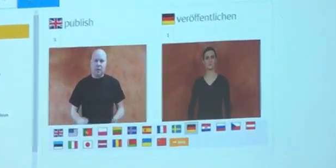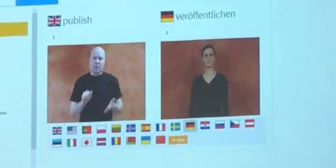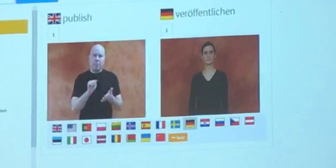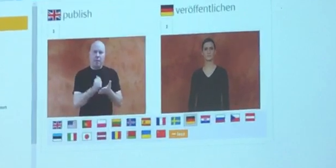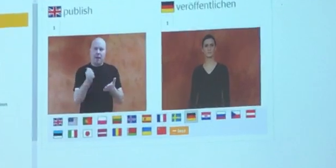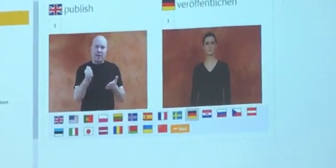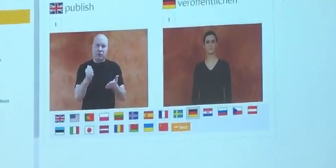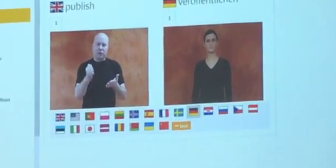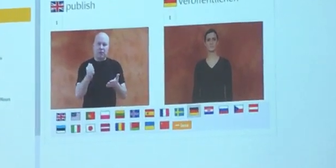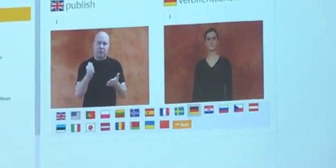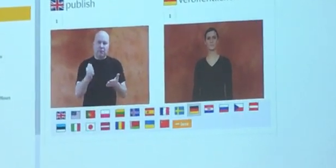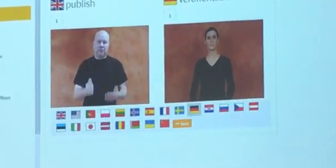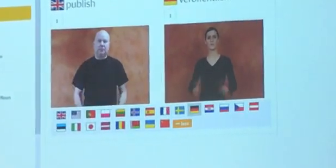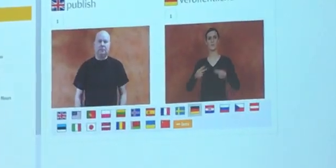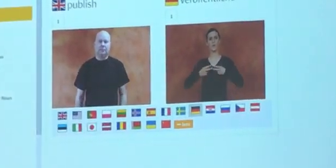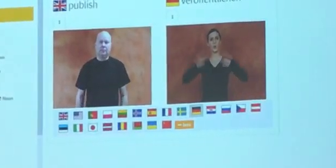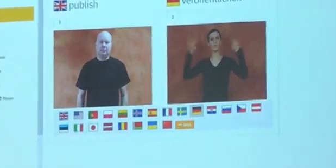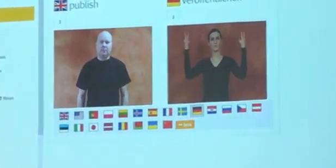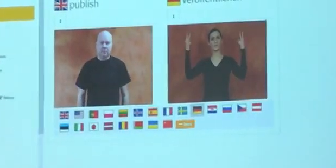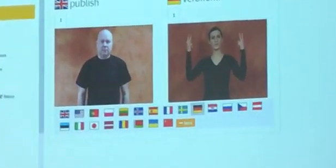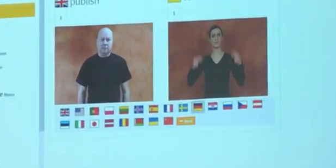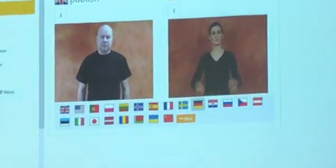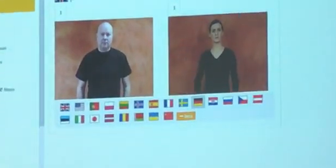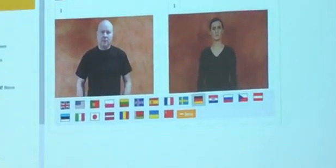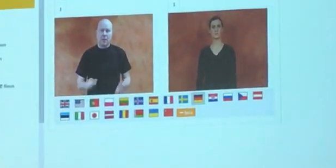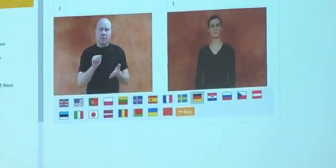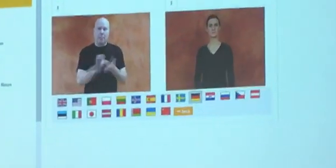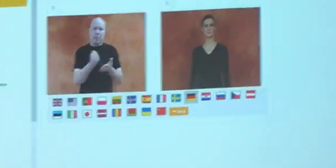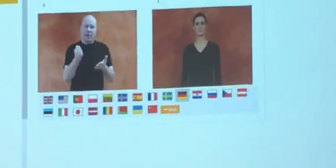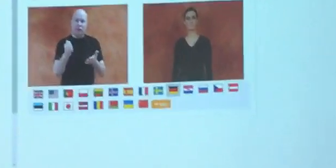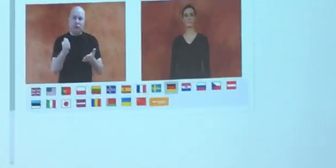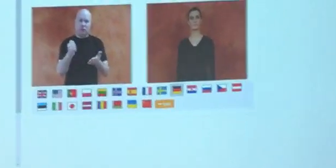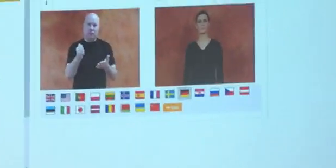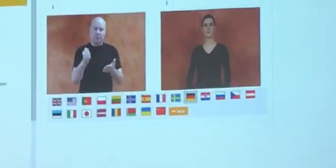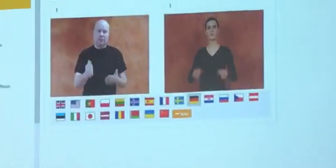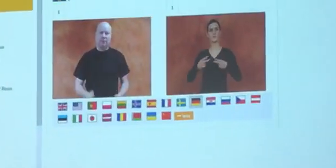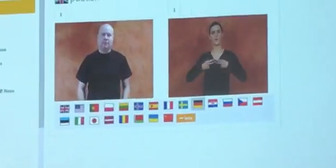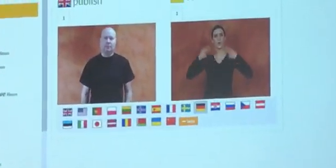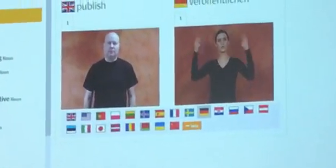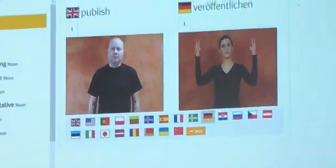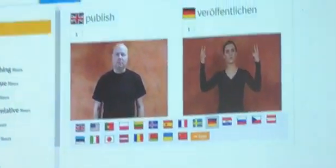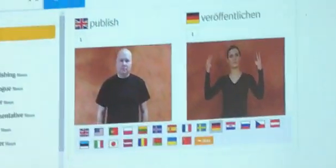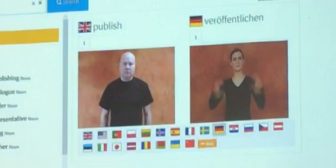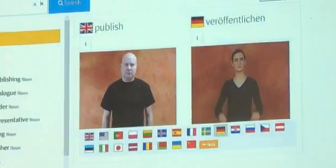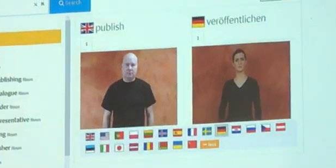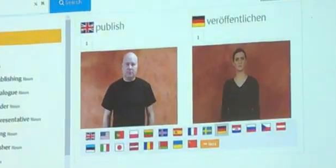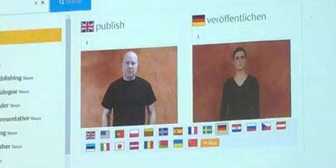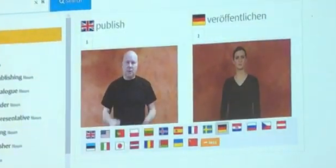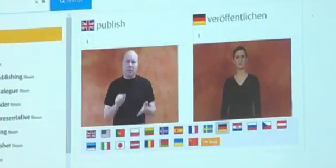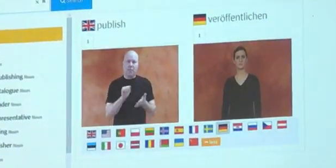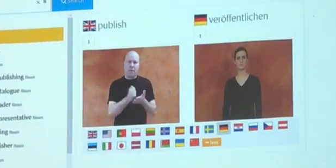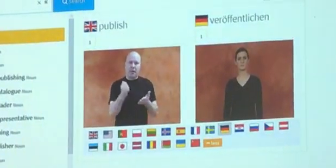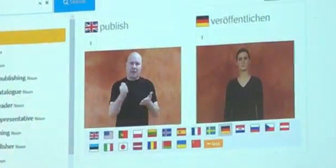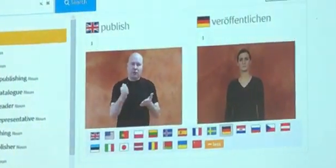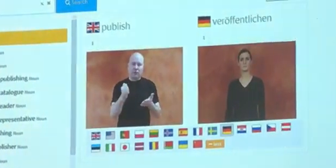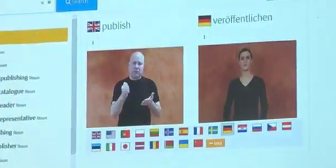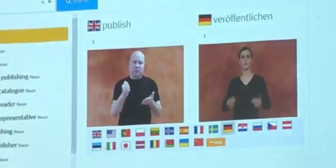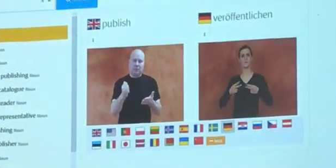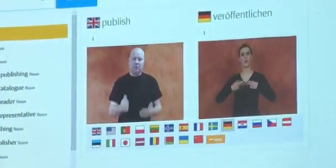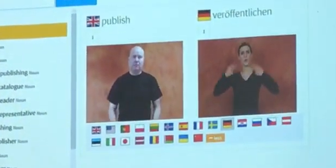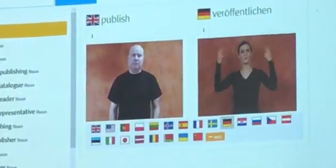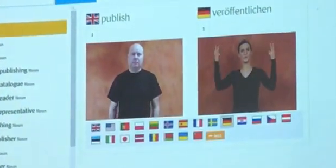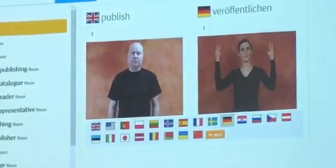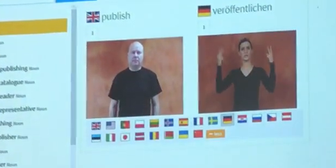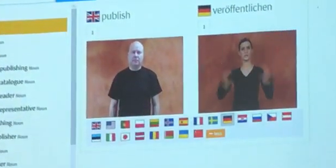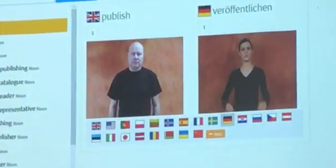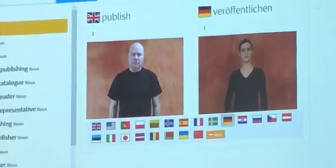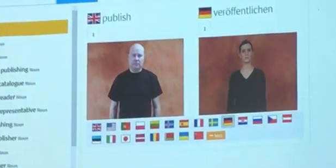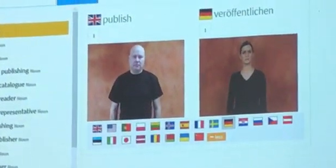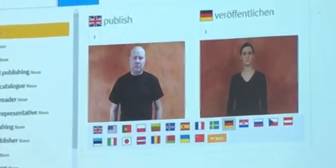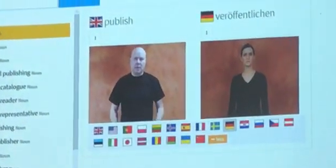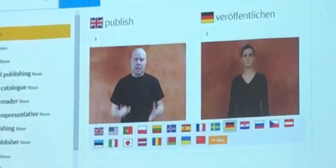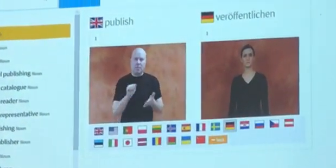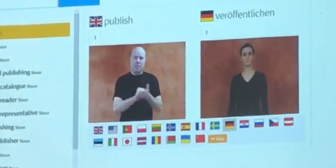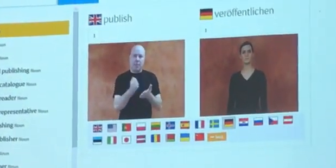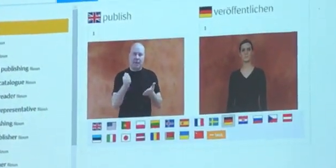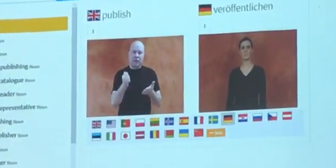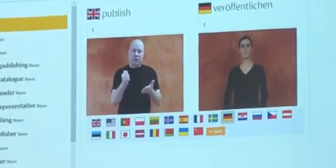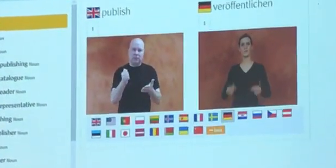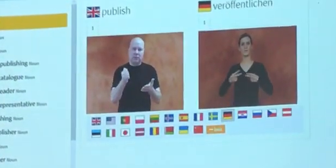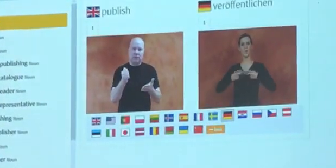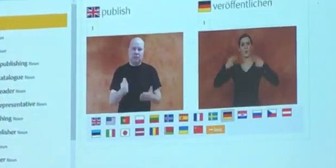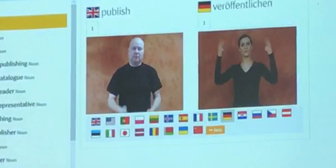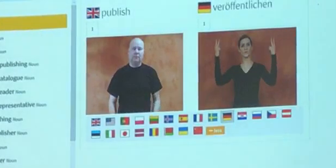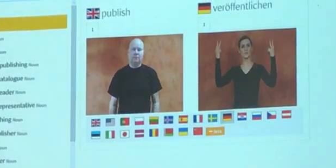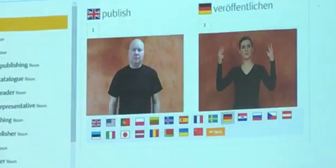[Hände beginnen zusammen und öffnen sich separat], diese Form des Öffnens ist sehr logisch. Hier ist jedoch zu sehen, dass "veröffentlichen" das Präfix "ver"